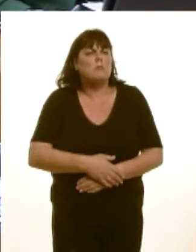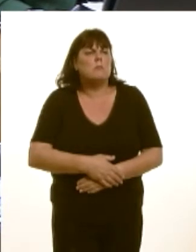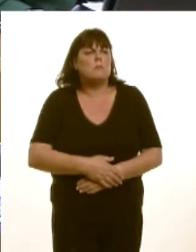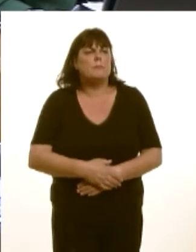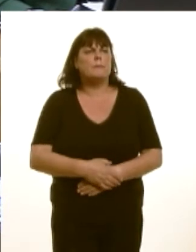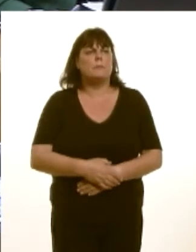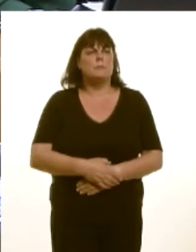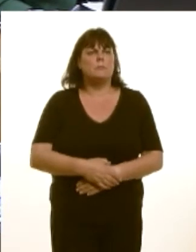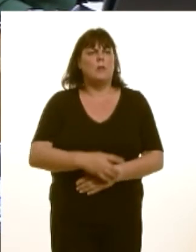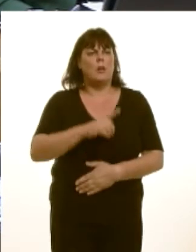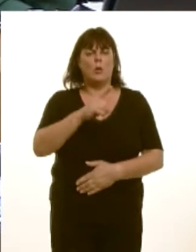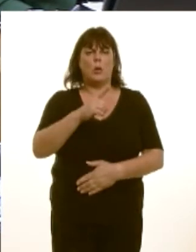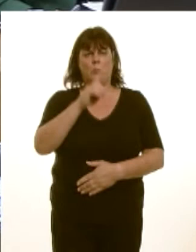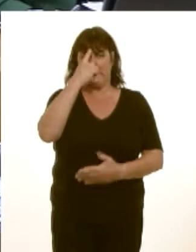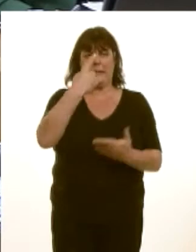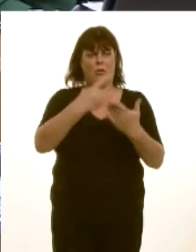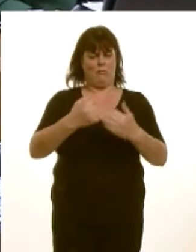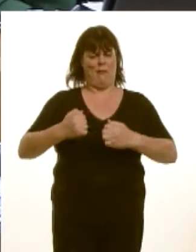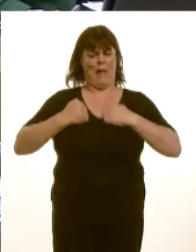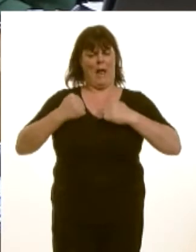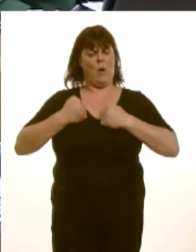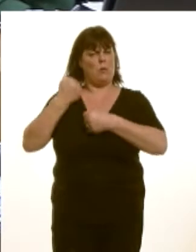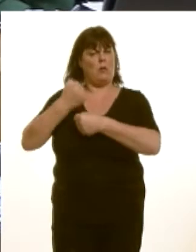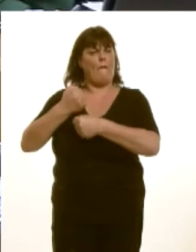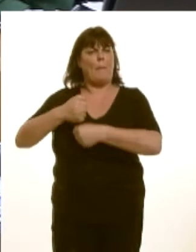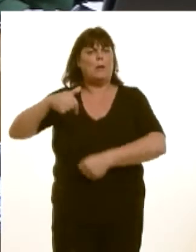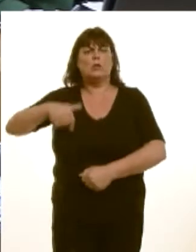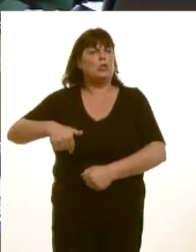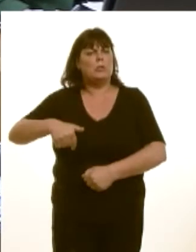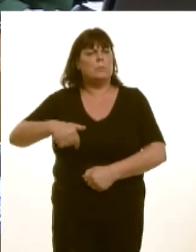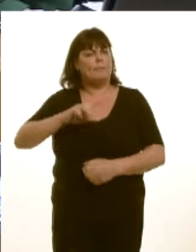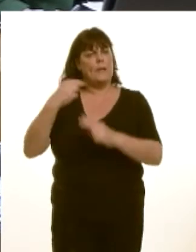A gaf i ddweud un peth arall?